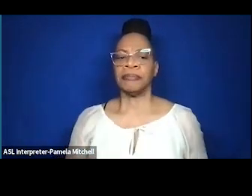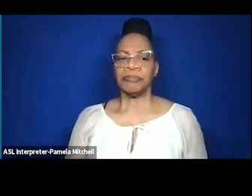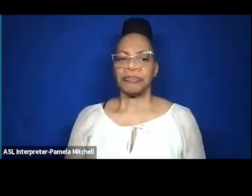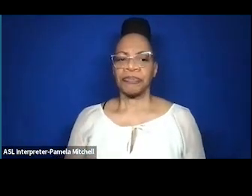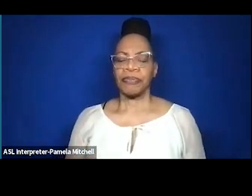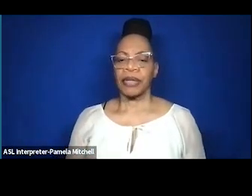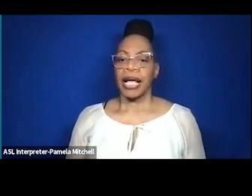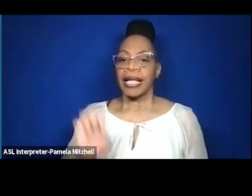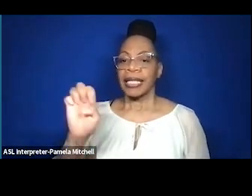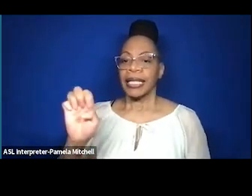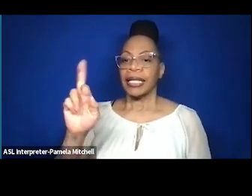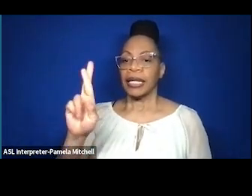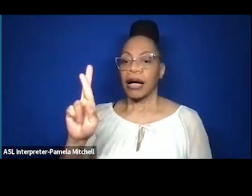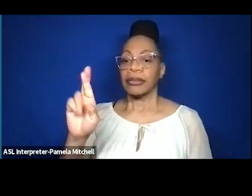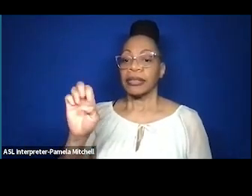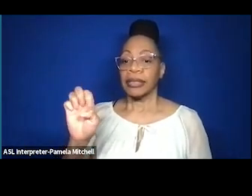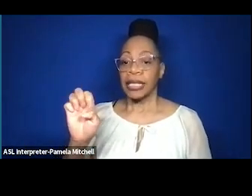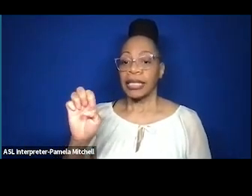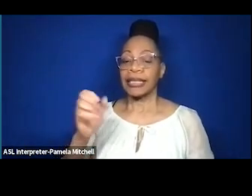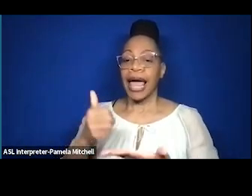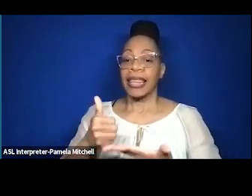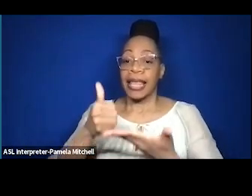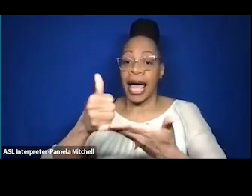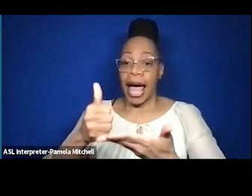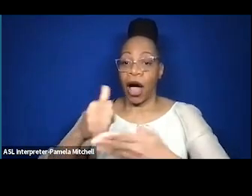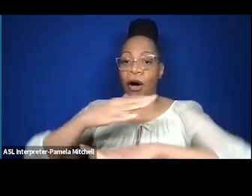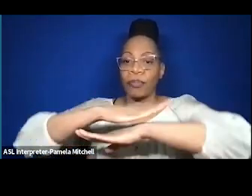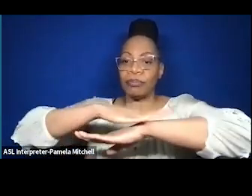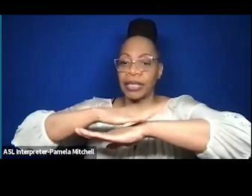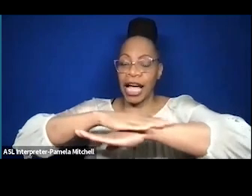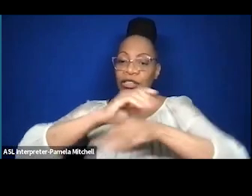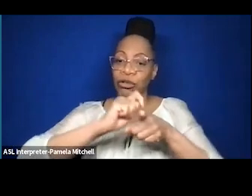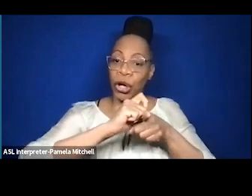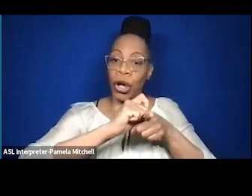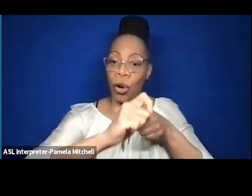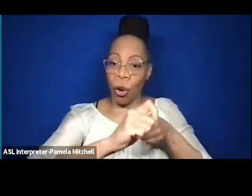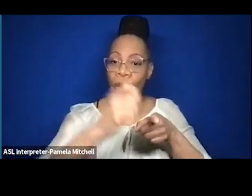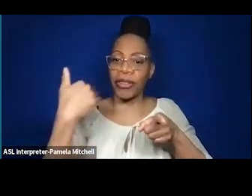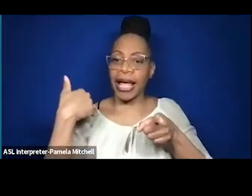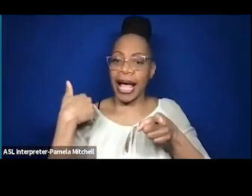para la mesa de ayuda de Registros Electrónicos Express, pueden llamar a su número telefónico, tienen una cuenta de correo electrónico dedicada